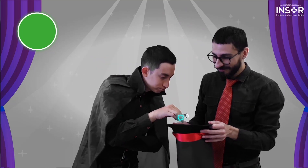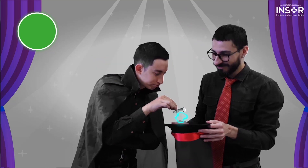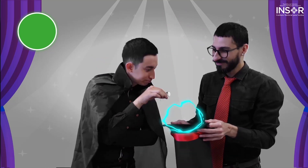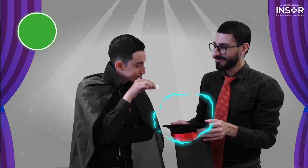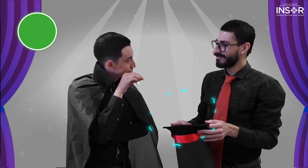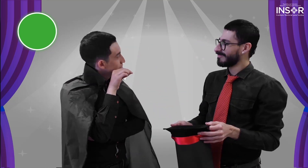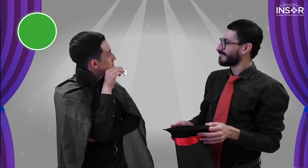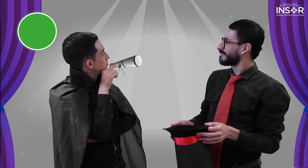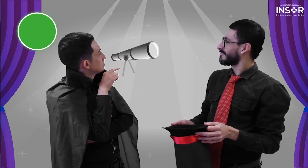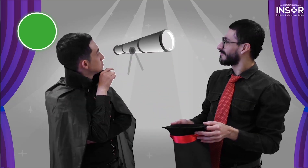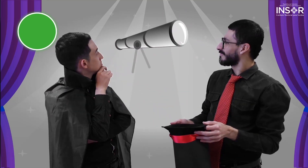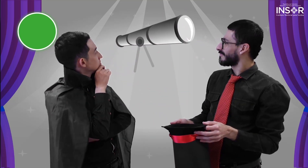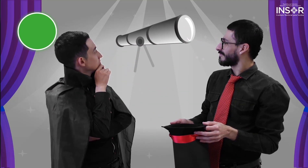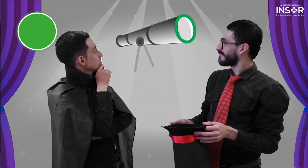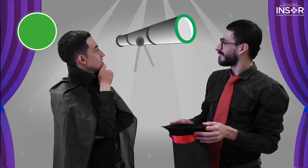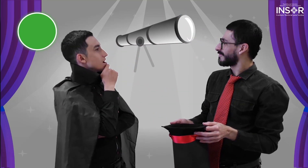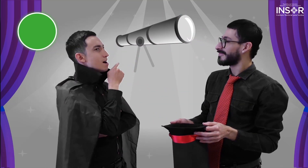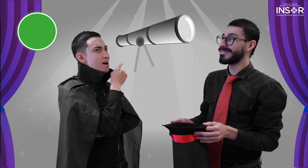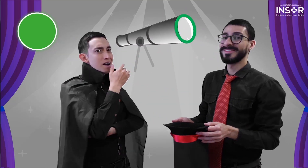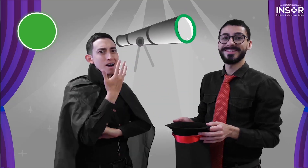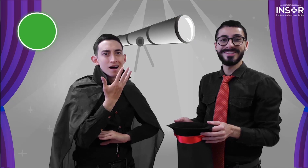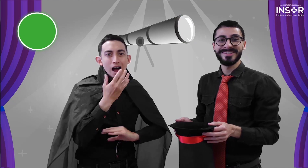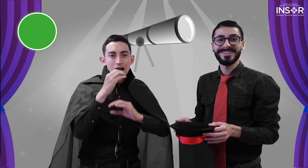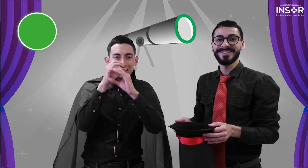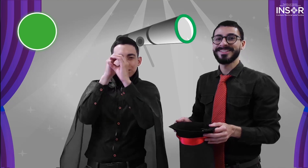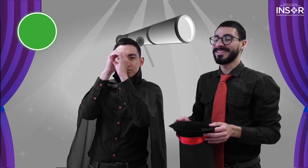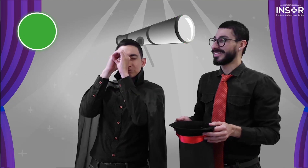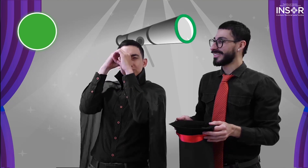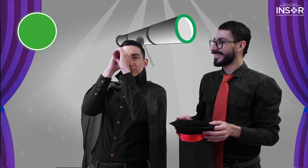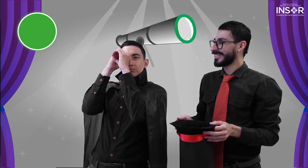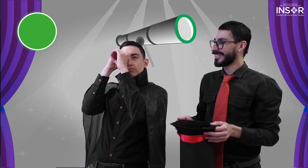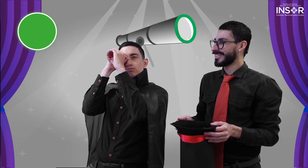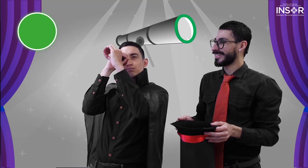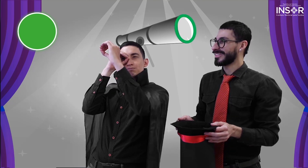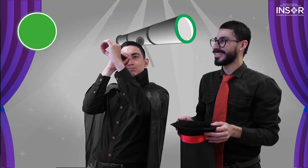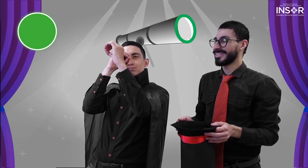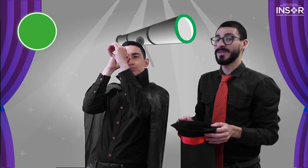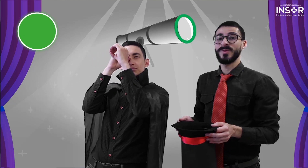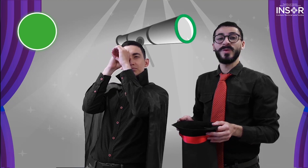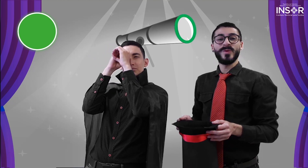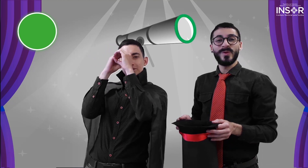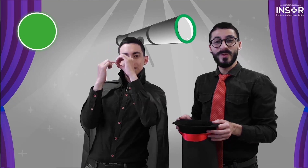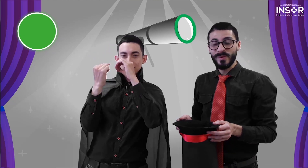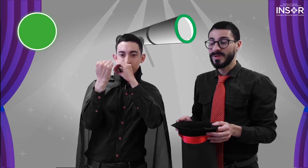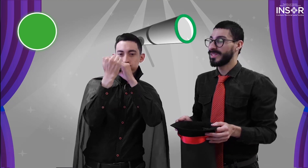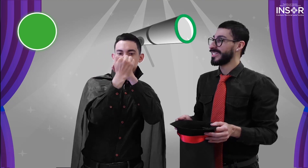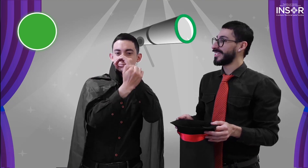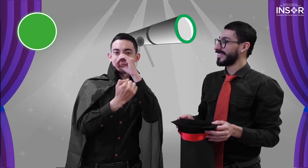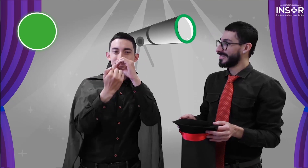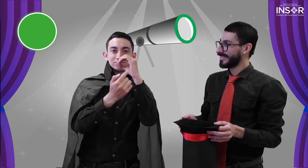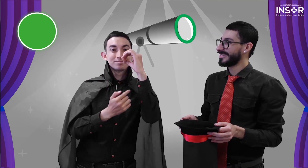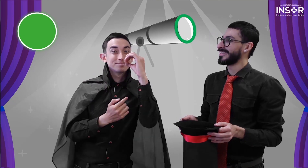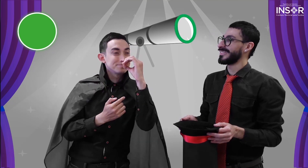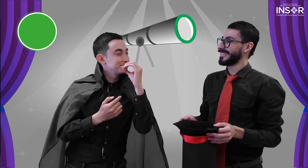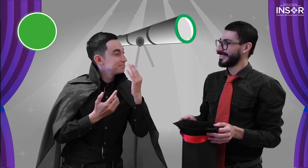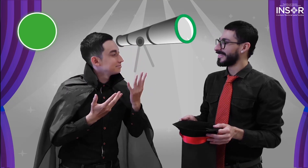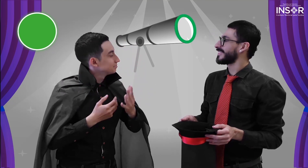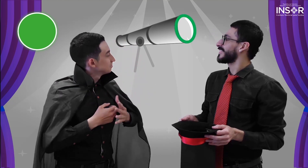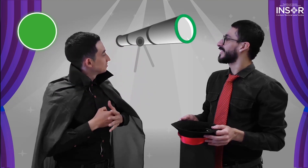¡Mira esto! Un telescopio, su configuración manual es la misma del cero.